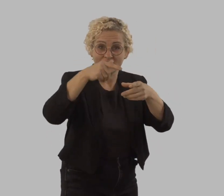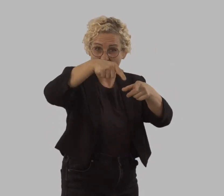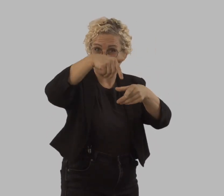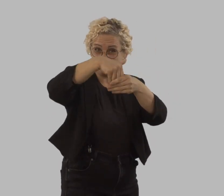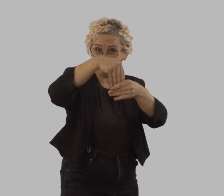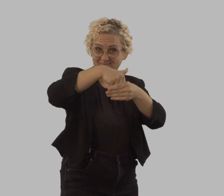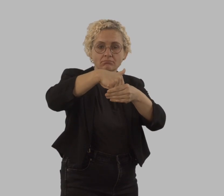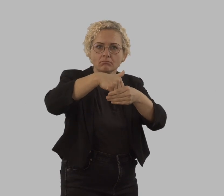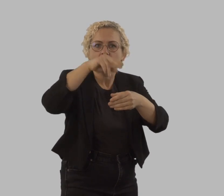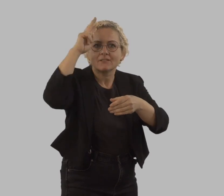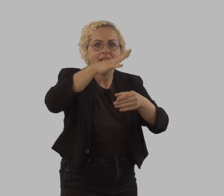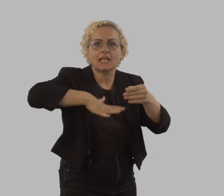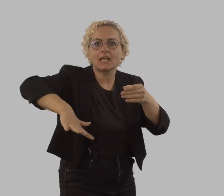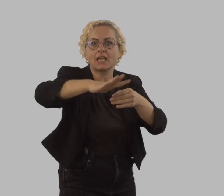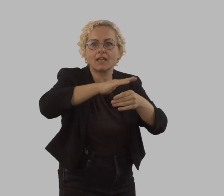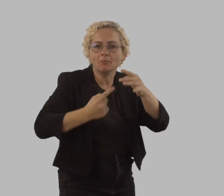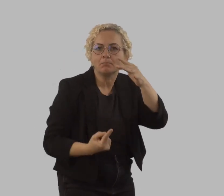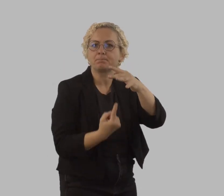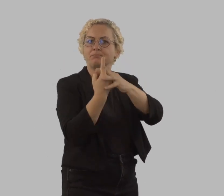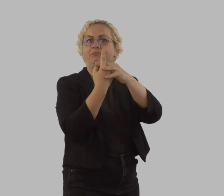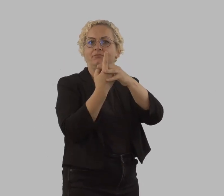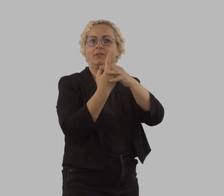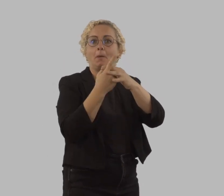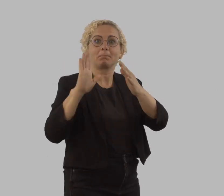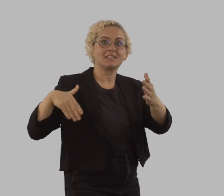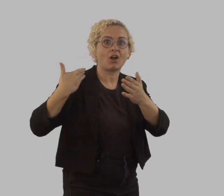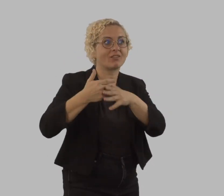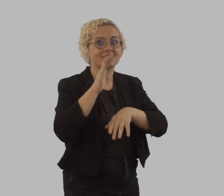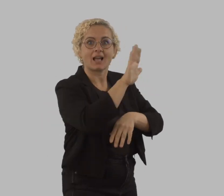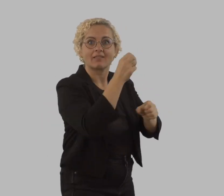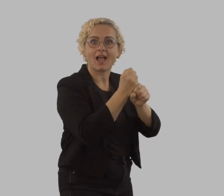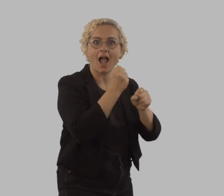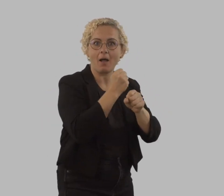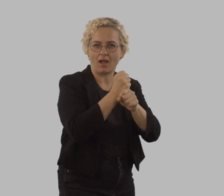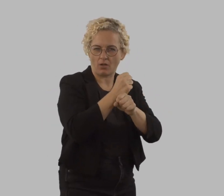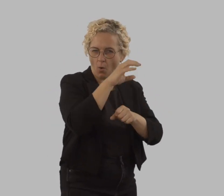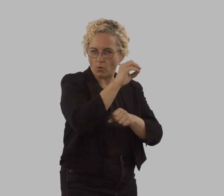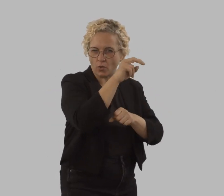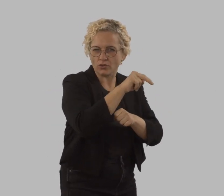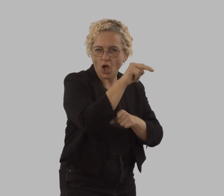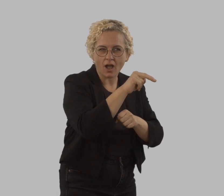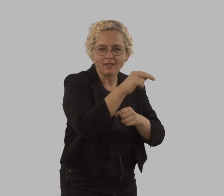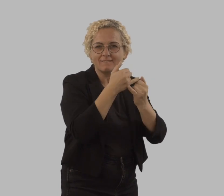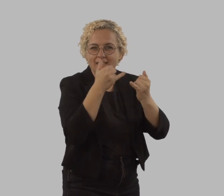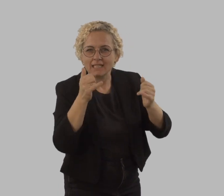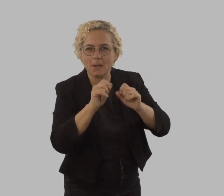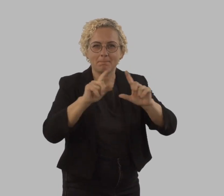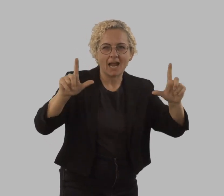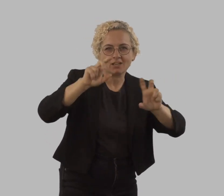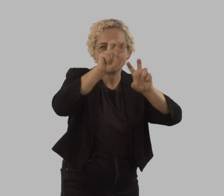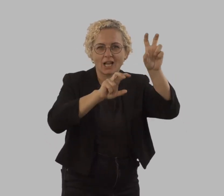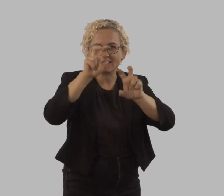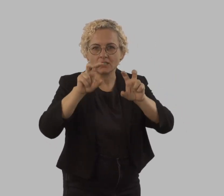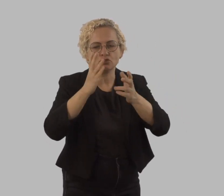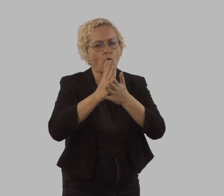ist das ein Wiener Alleinstellungsmerkmal. Bis heute ist die Arbeit von Otto Neurath in der Bildstatistik